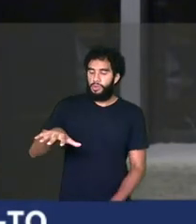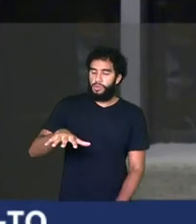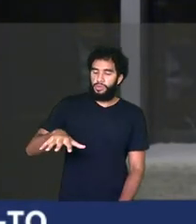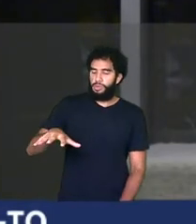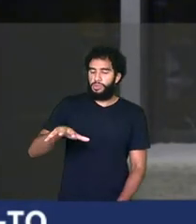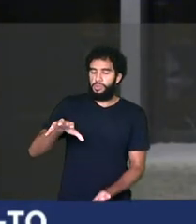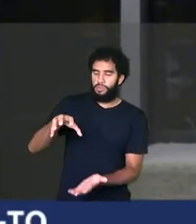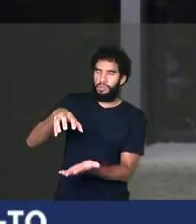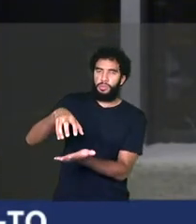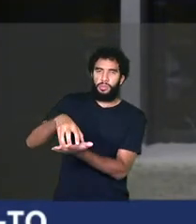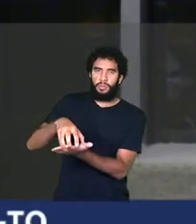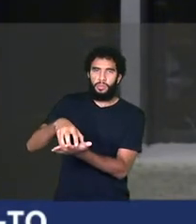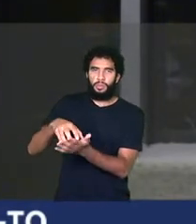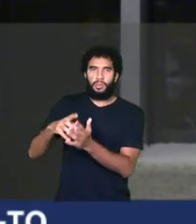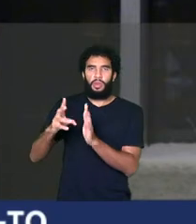DO PROBLEMA DAS ALDEIAS INDÍGENAS DO TOCANTINS. LÁ